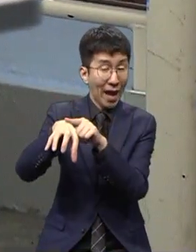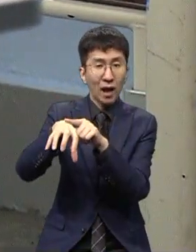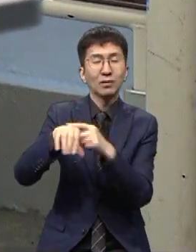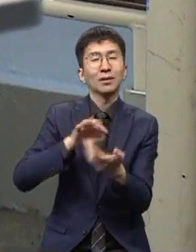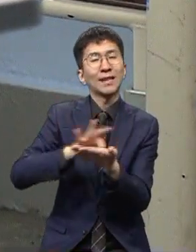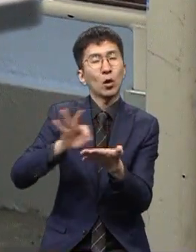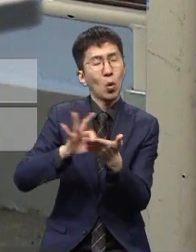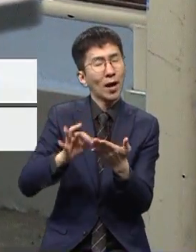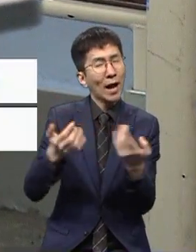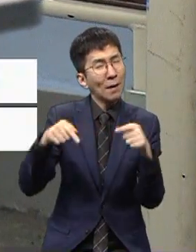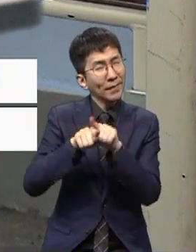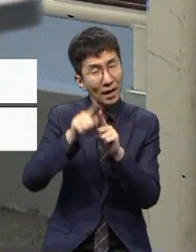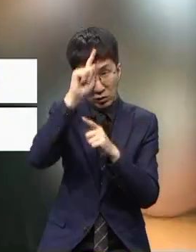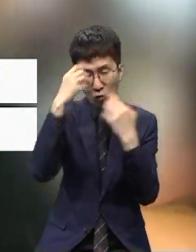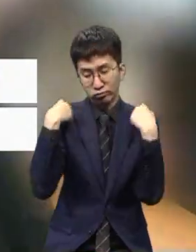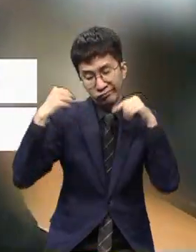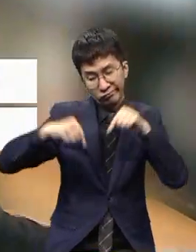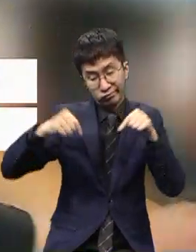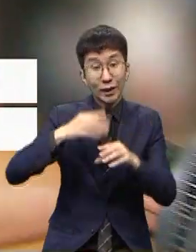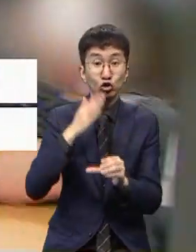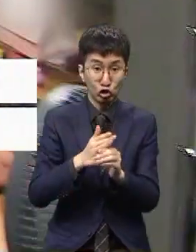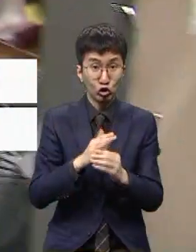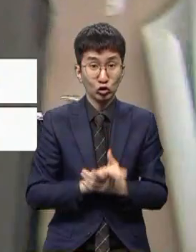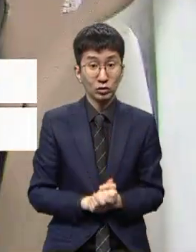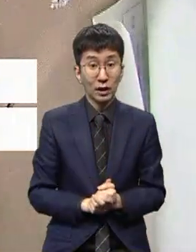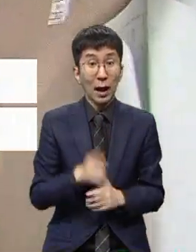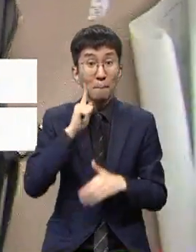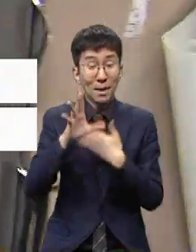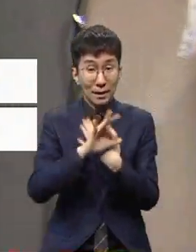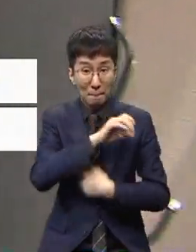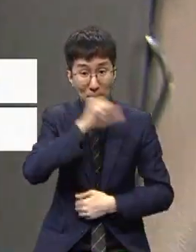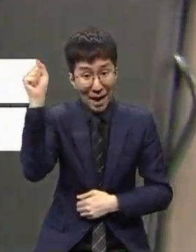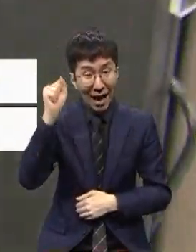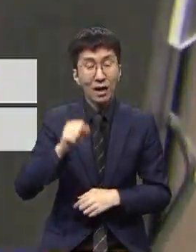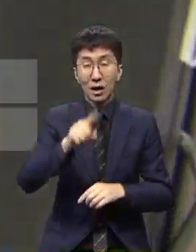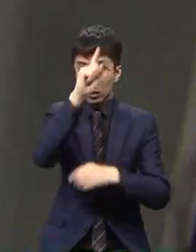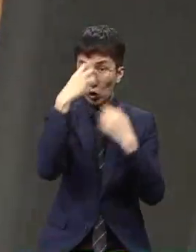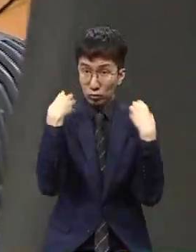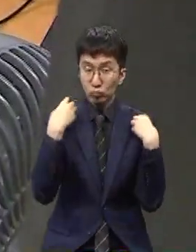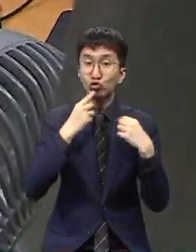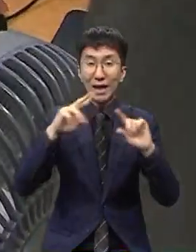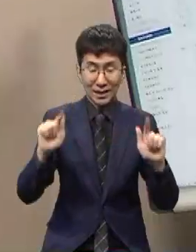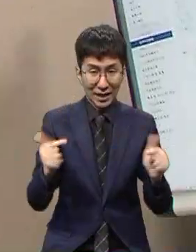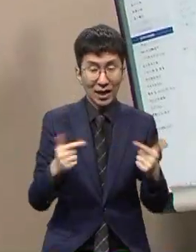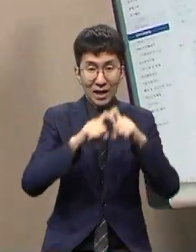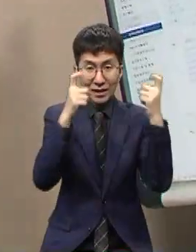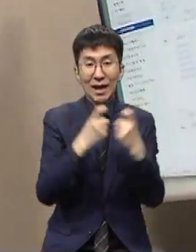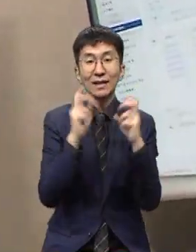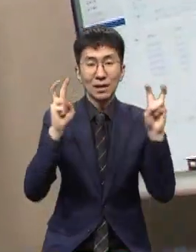논의 중인데 시범 사업 결과에 따라 민간과 공공으로 확대 여부를 결정할 방침입니다. SBS 한소희입니다.